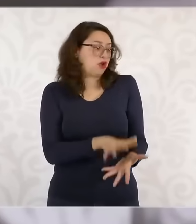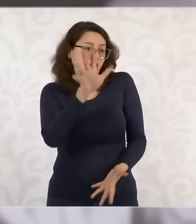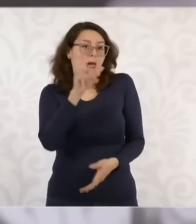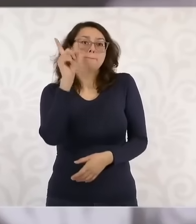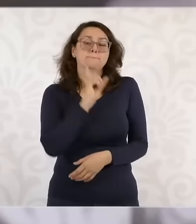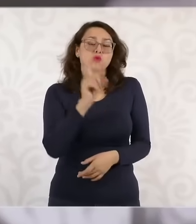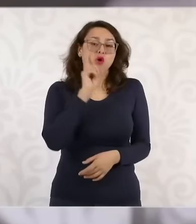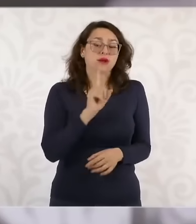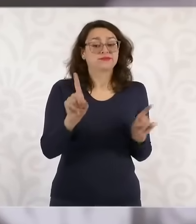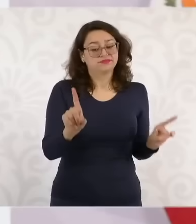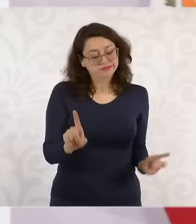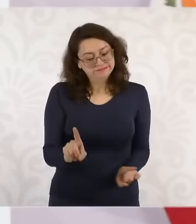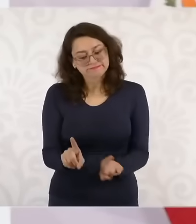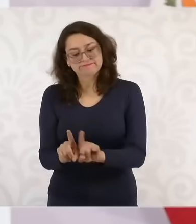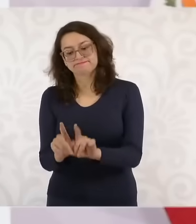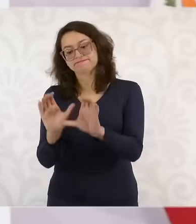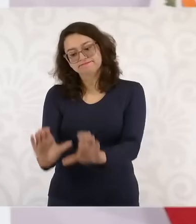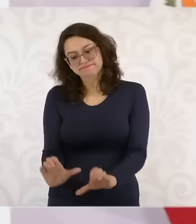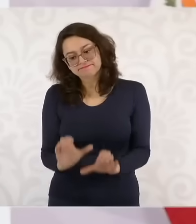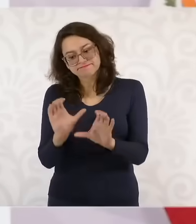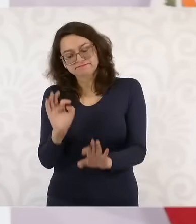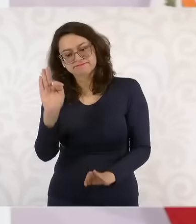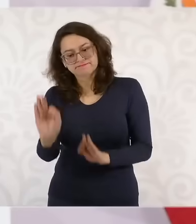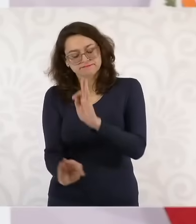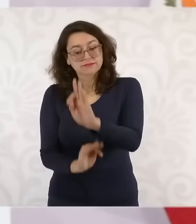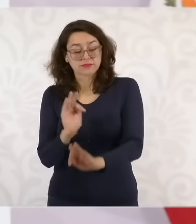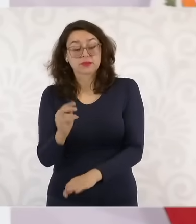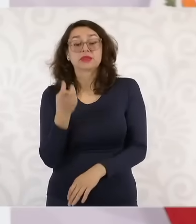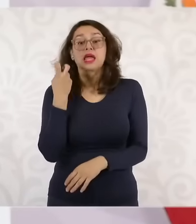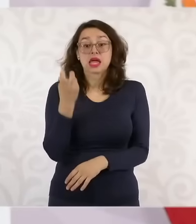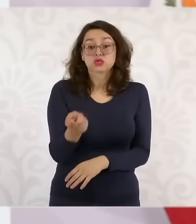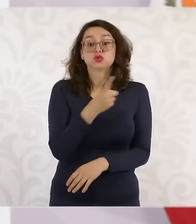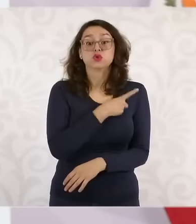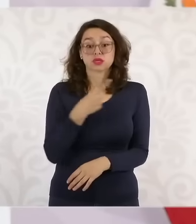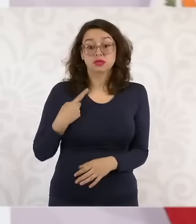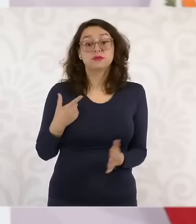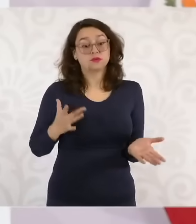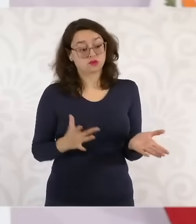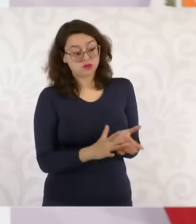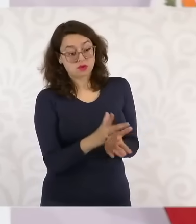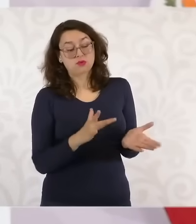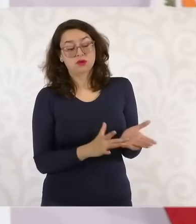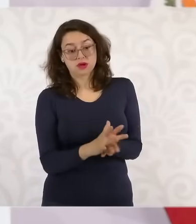mujeres y la pensión para el bienestar de de la pensión mujeres bienestar pues tiene como